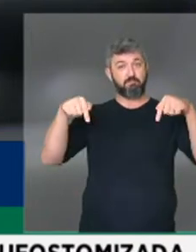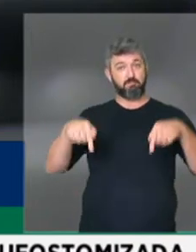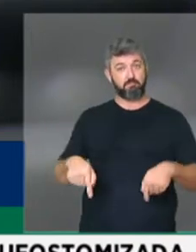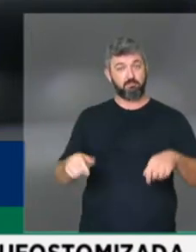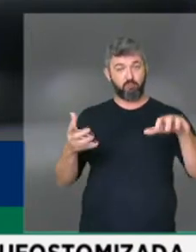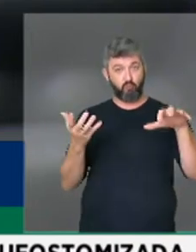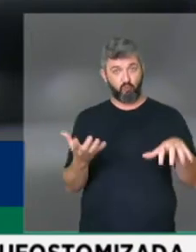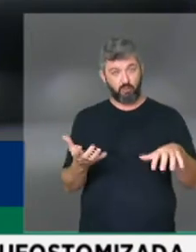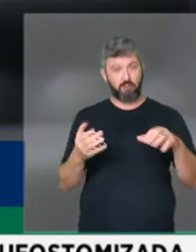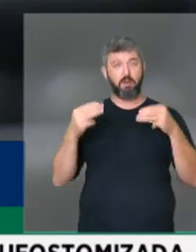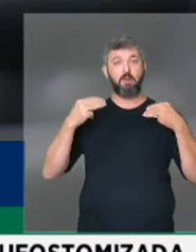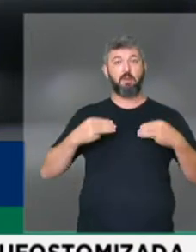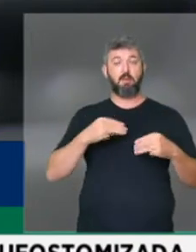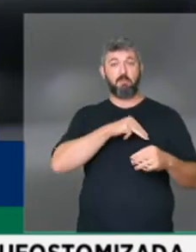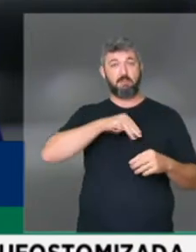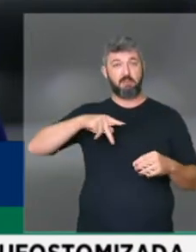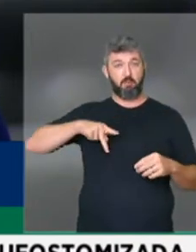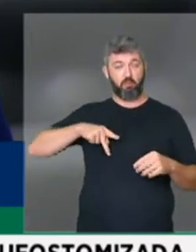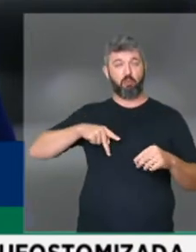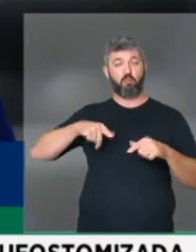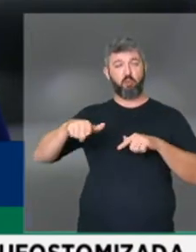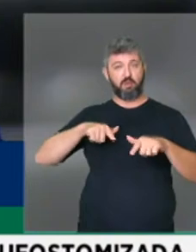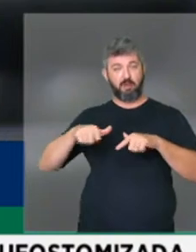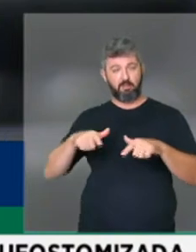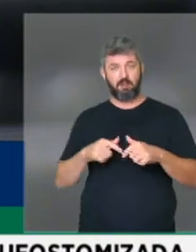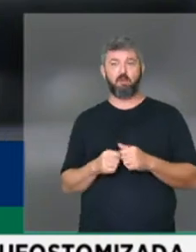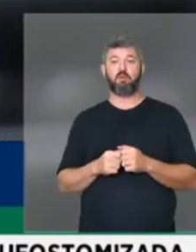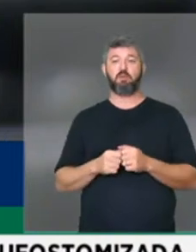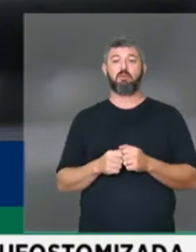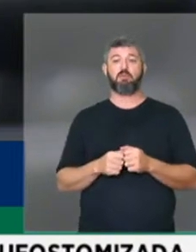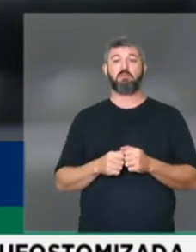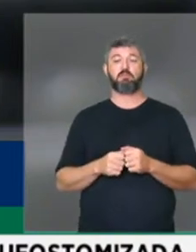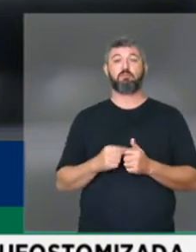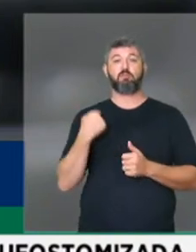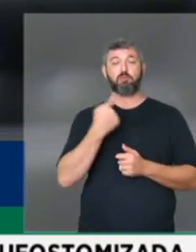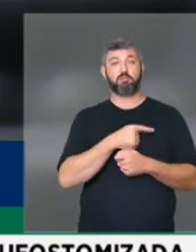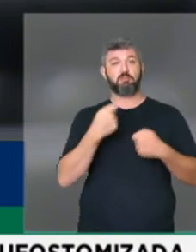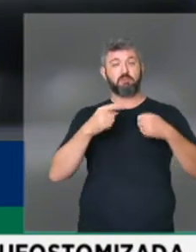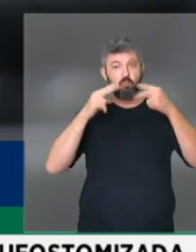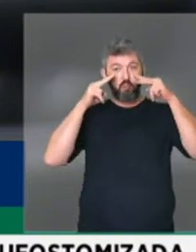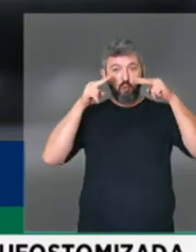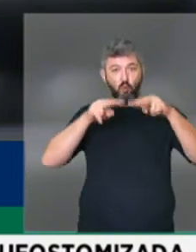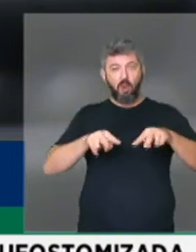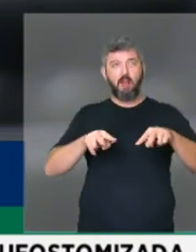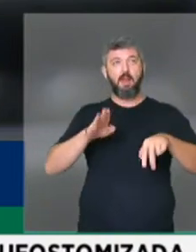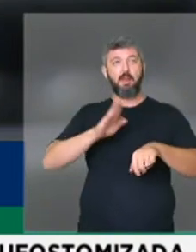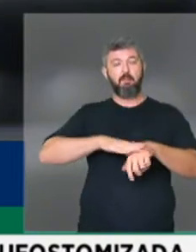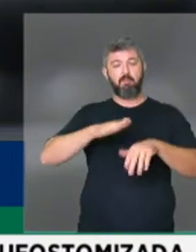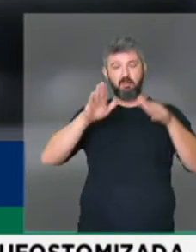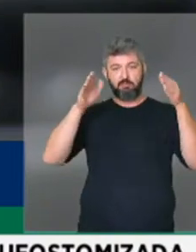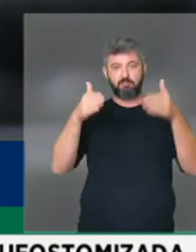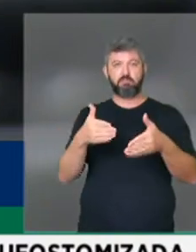MAS QUE TAMBÉM TEM EMPREGO DOMÀSTICO TENHAM SEUS DIREITOS GARANTIDOS APESAR DESTE GOVERNO E O GOVERNO ANTERIOR QUE FEZ A REFORMA TRABALHISTA APOIADA POR MUITOS